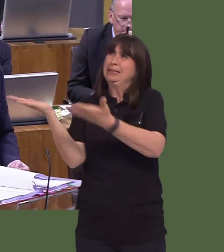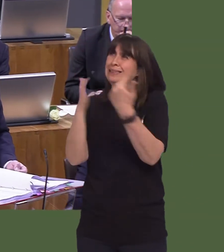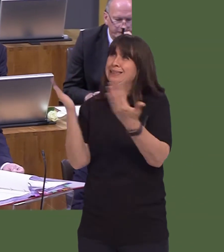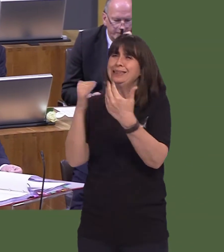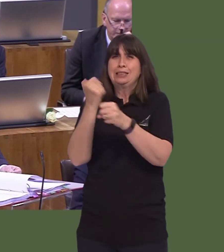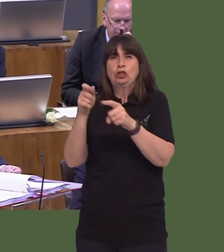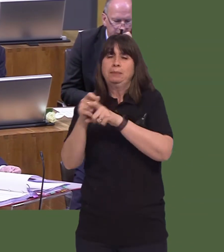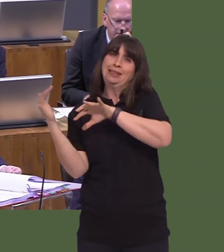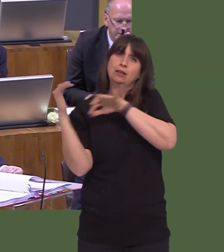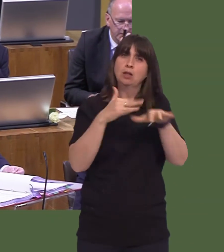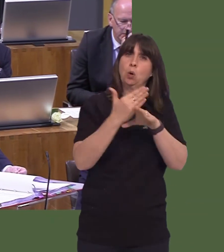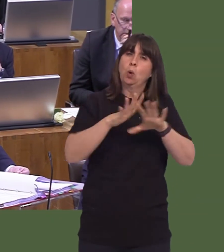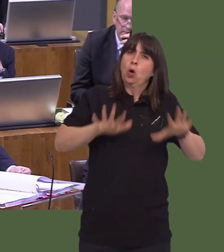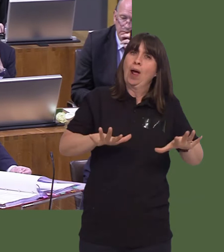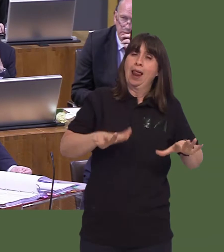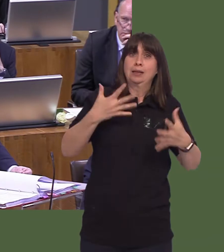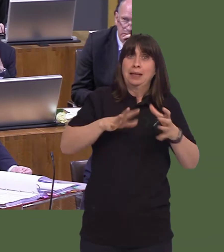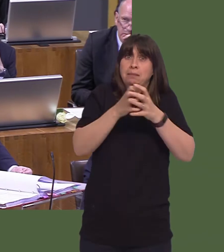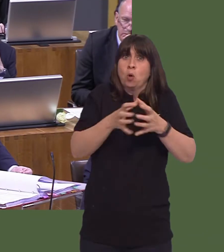Nawr, a ydy e'n wir bod yna bwysau? Ydy.